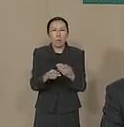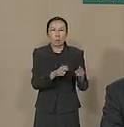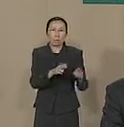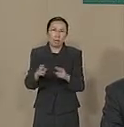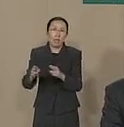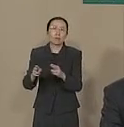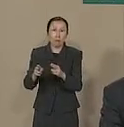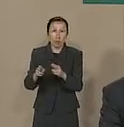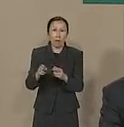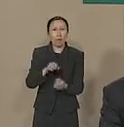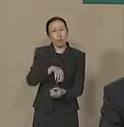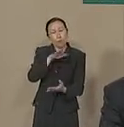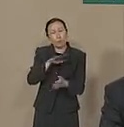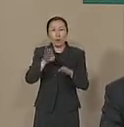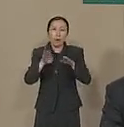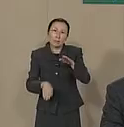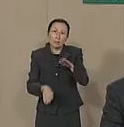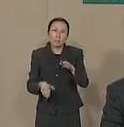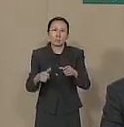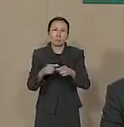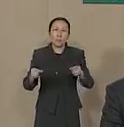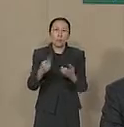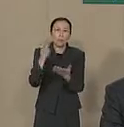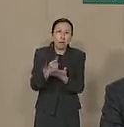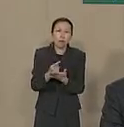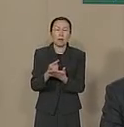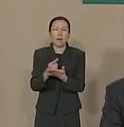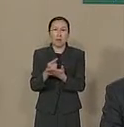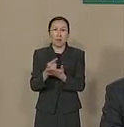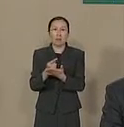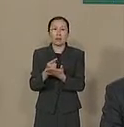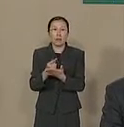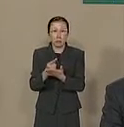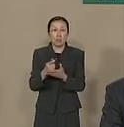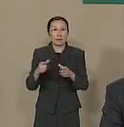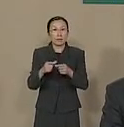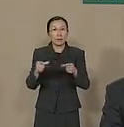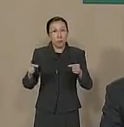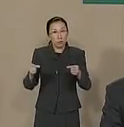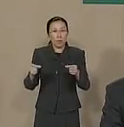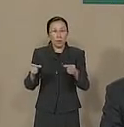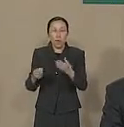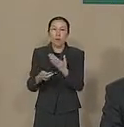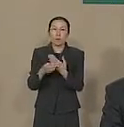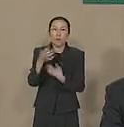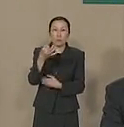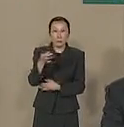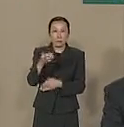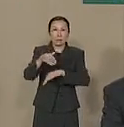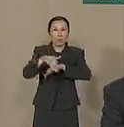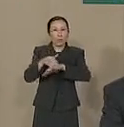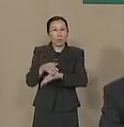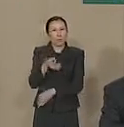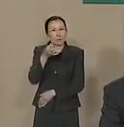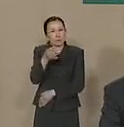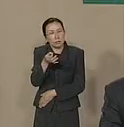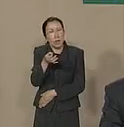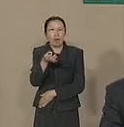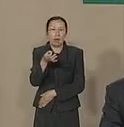制度を作っているのは 日本だけです 日本では 医療費の 窓口負担が 入院通院とも